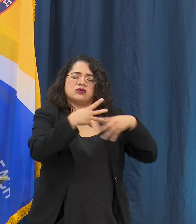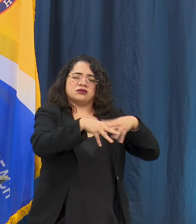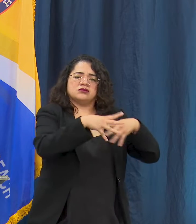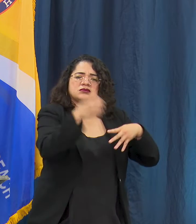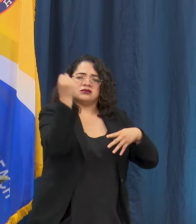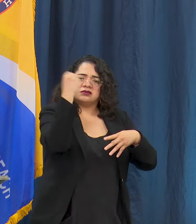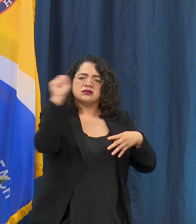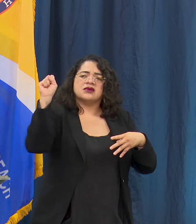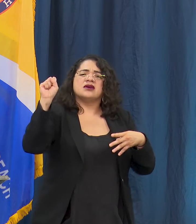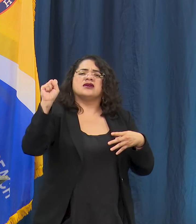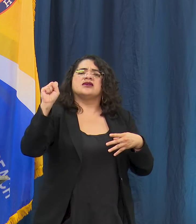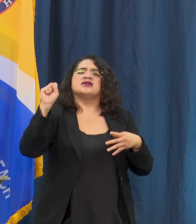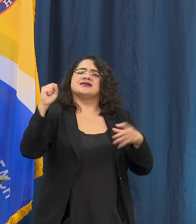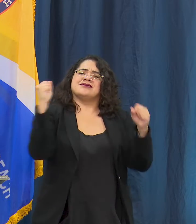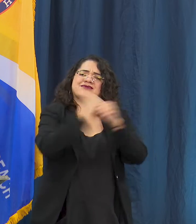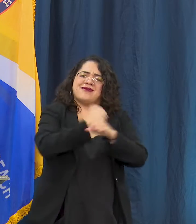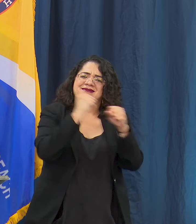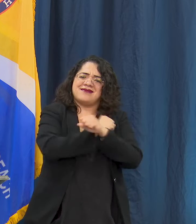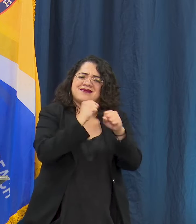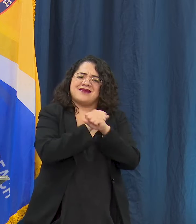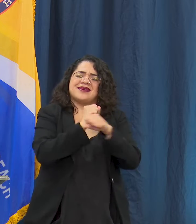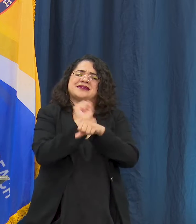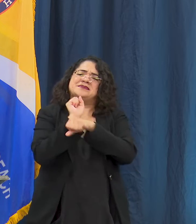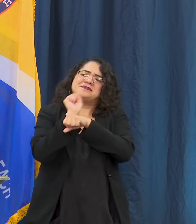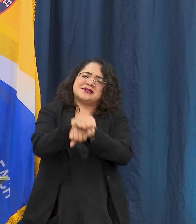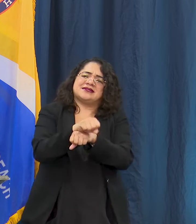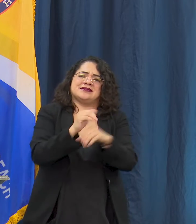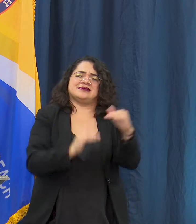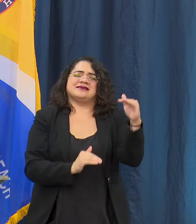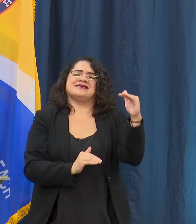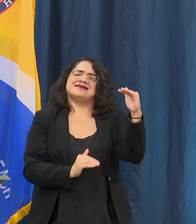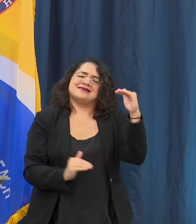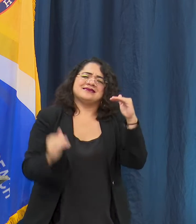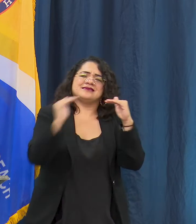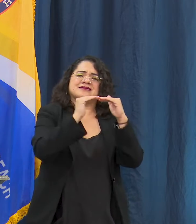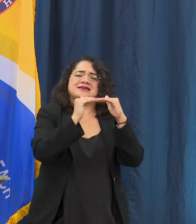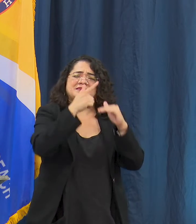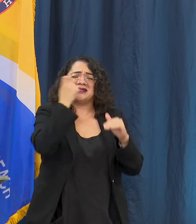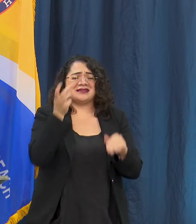y para toda la sin justicia scam pasado historico meant a que por mucho tiempo